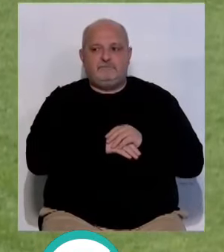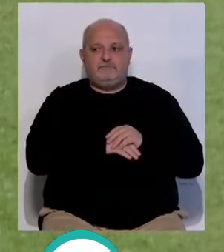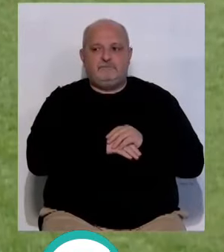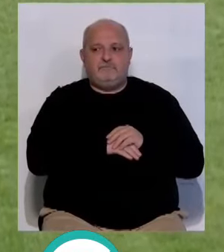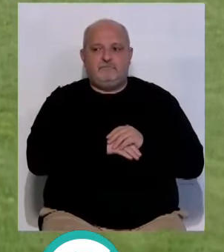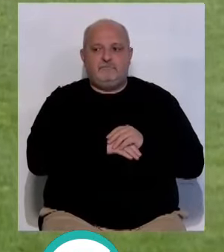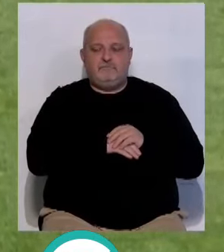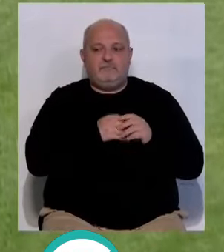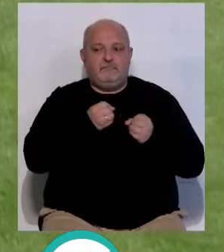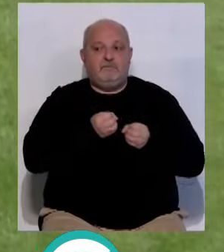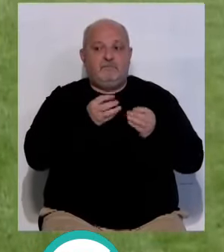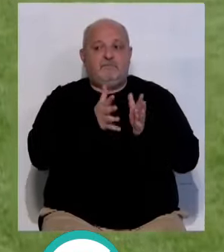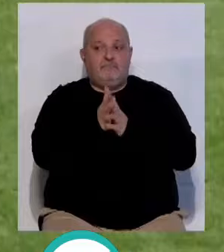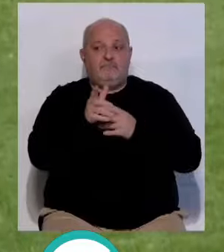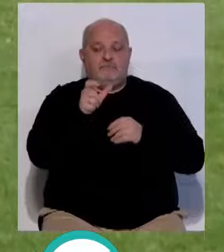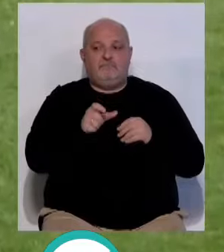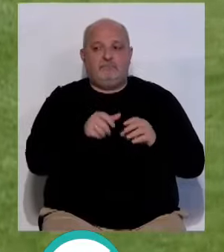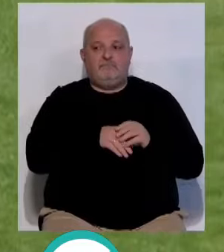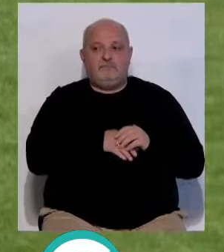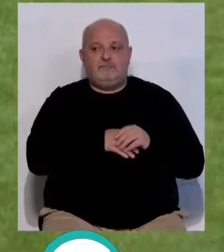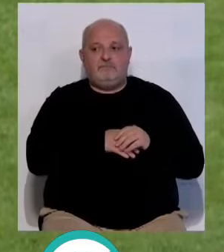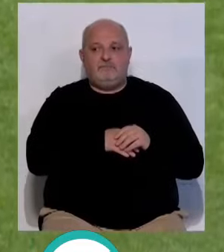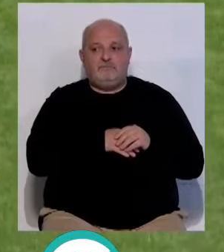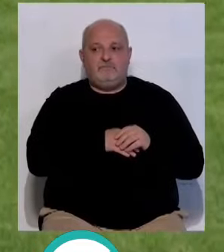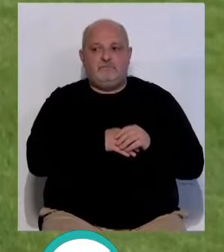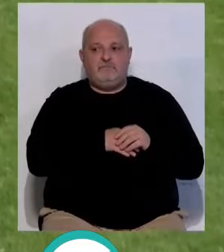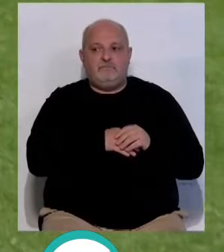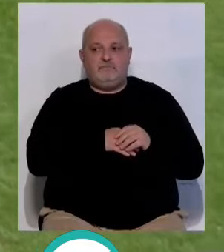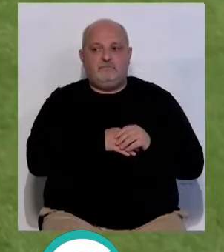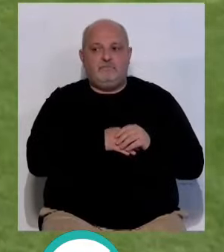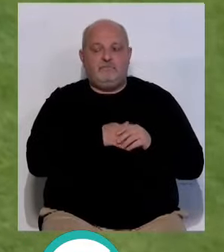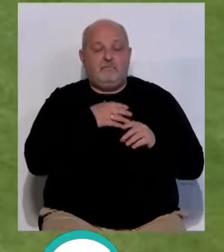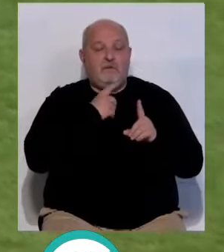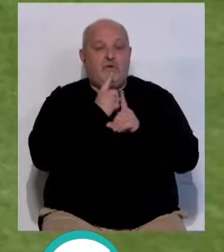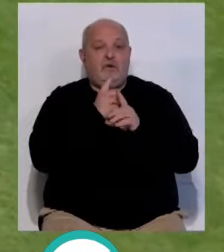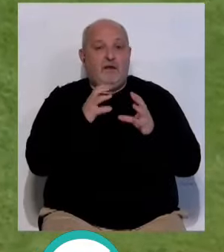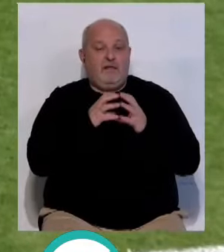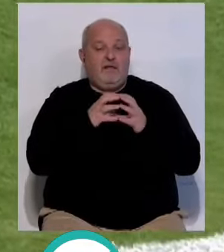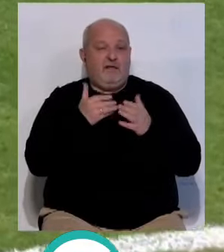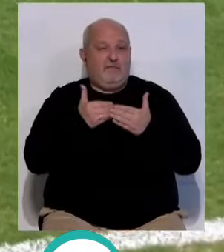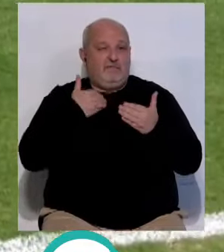sentido indicar eh en el partido frente al Granada lo dije el otro día en el programa